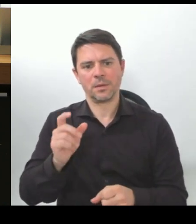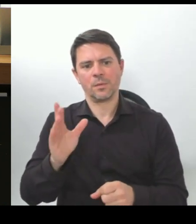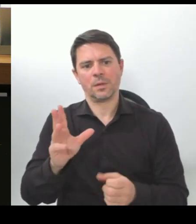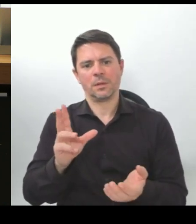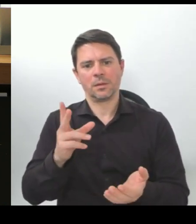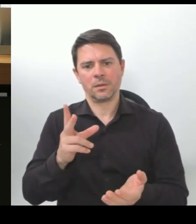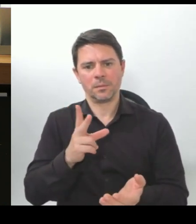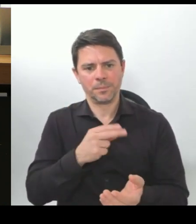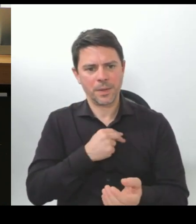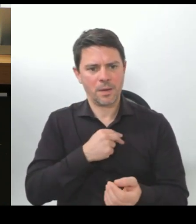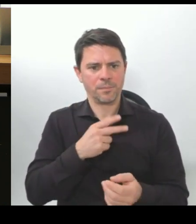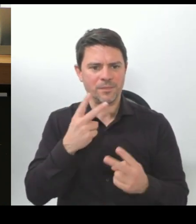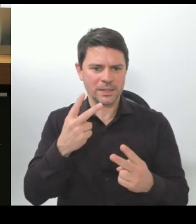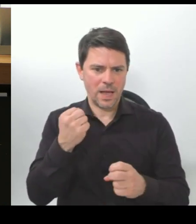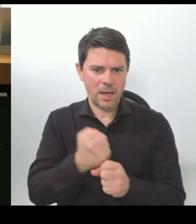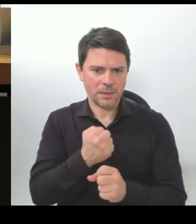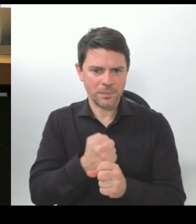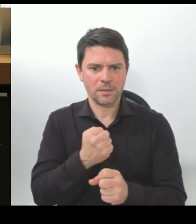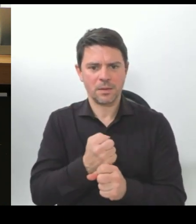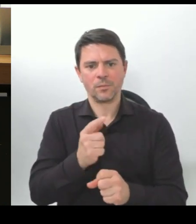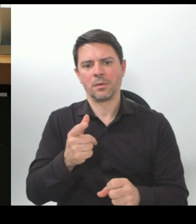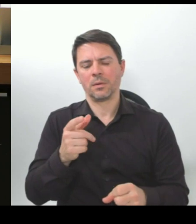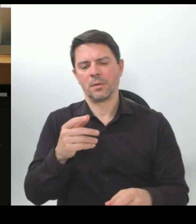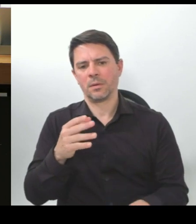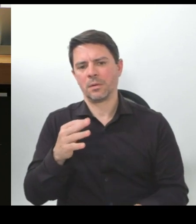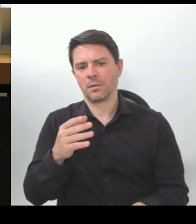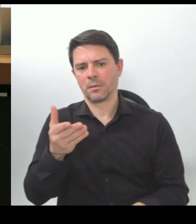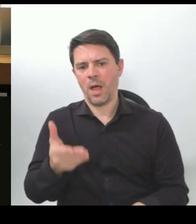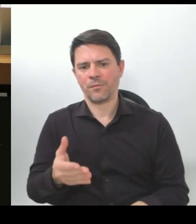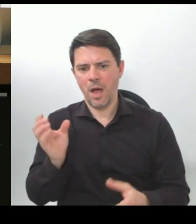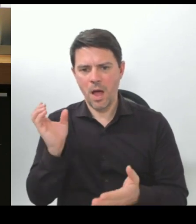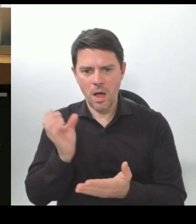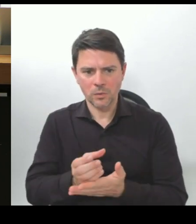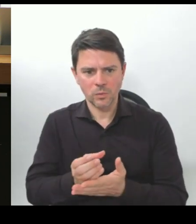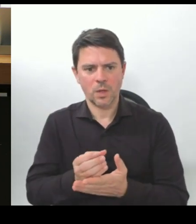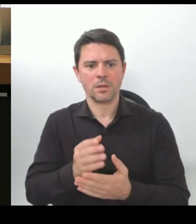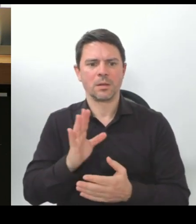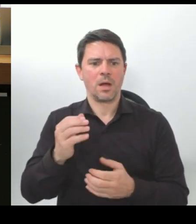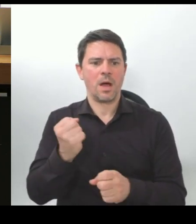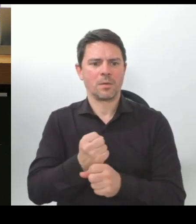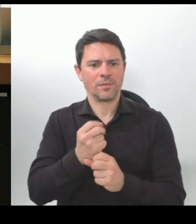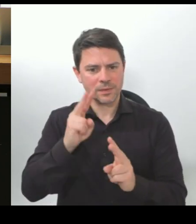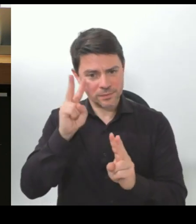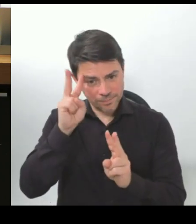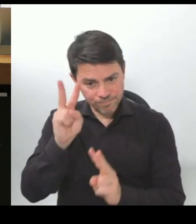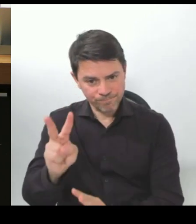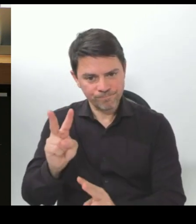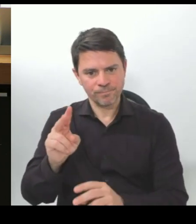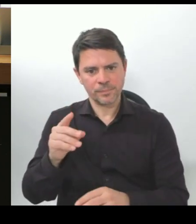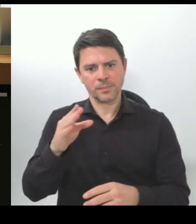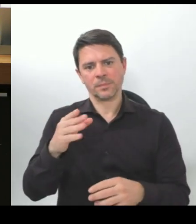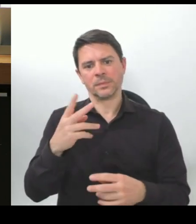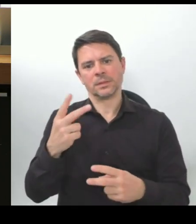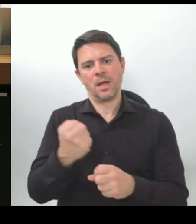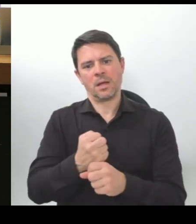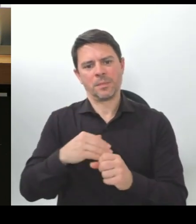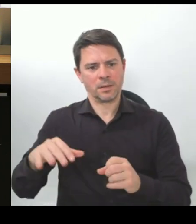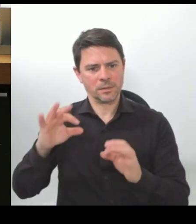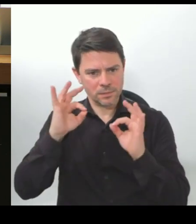ein Arbeitsumfeld finden, indem man ihm keine Angst haben muss, in dem man frei sprechen kann, in dem man seine Arbeit fortführen kann.